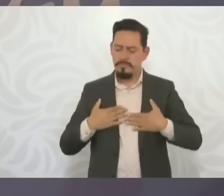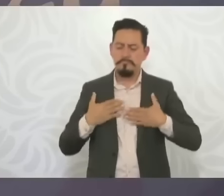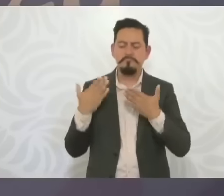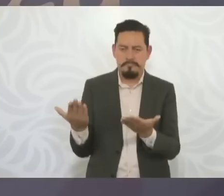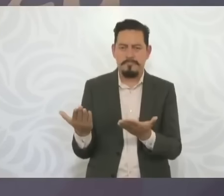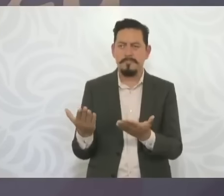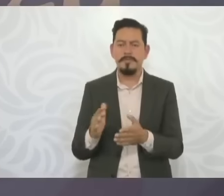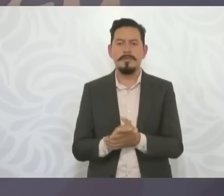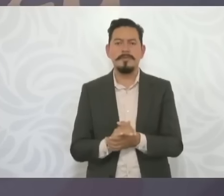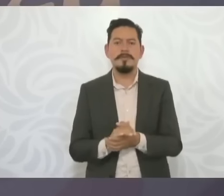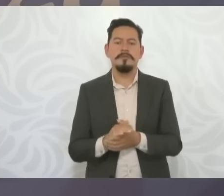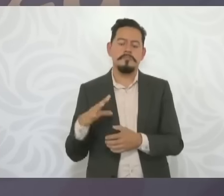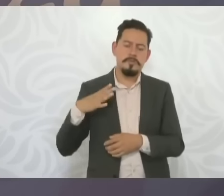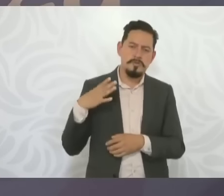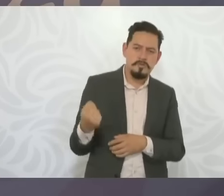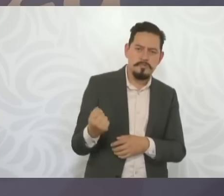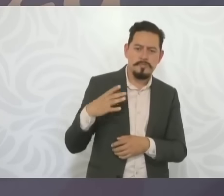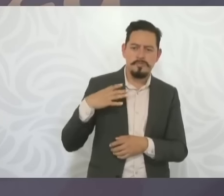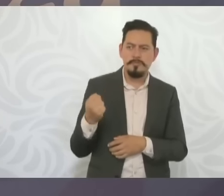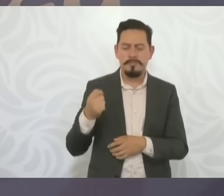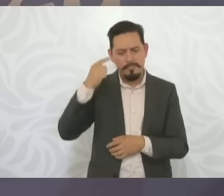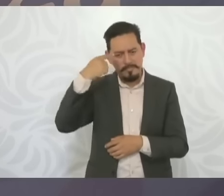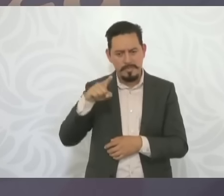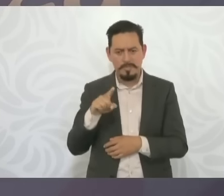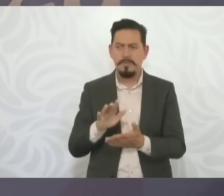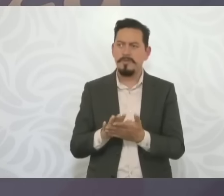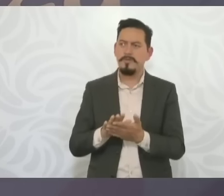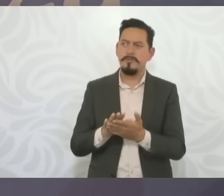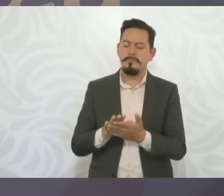Nos esforzamos en promover una cultura institucional con valores de honradez,